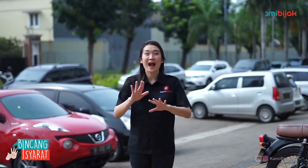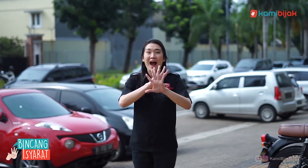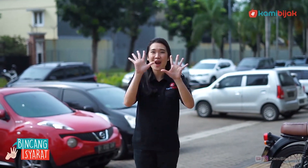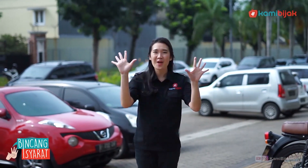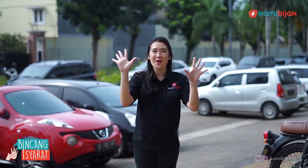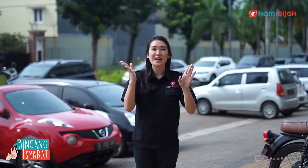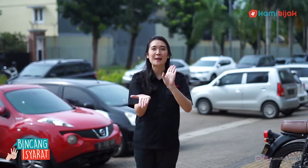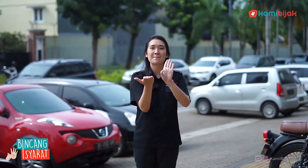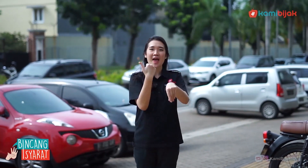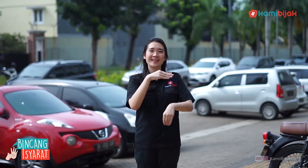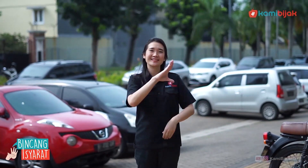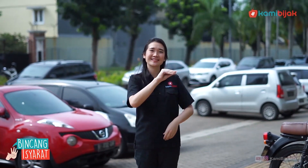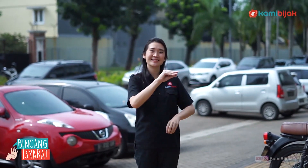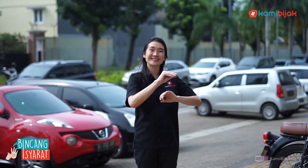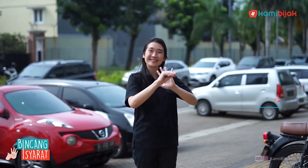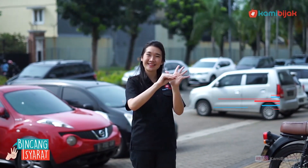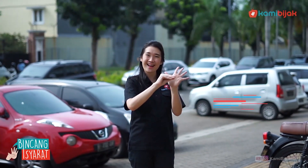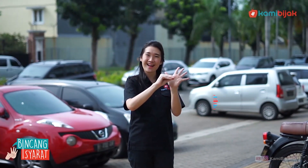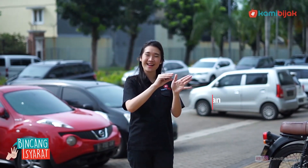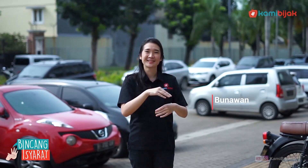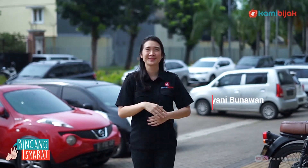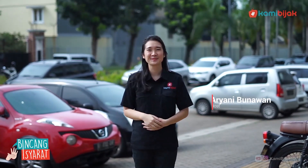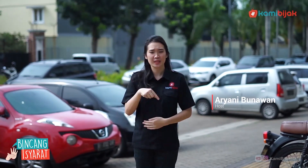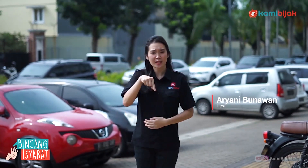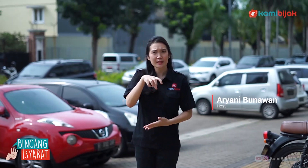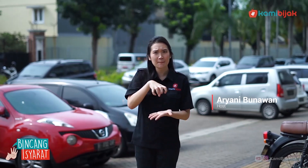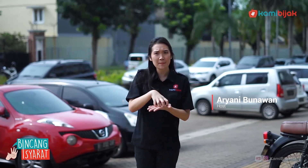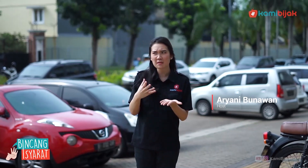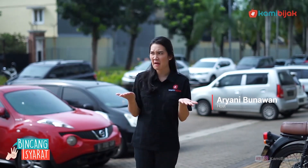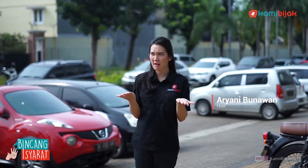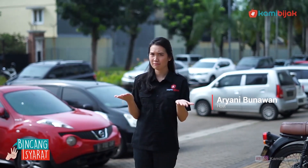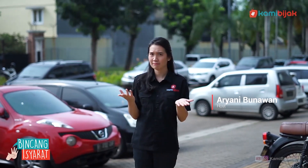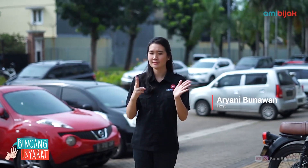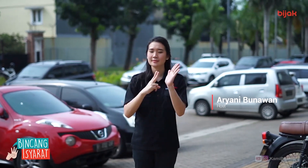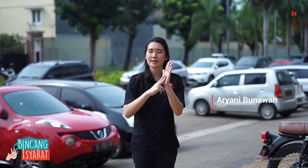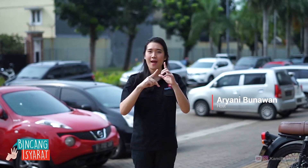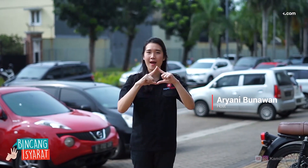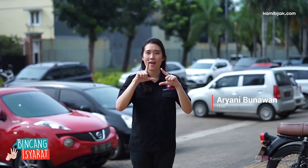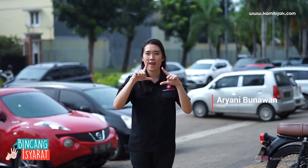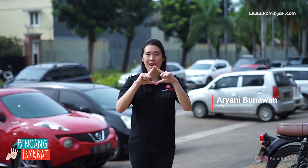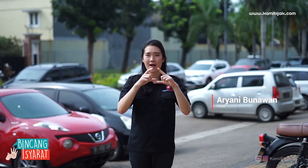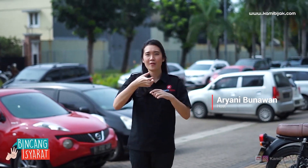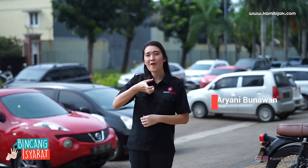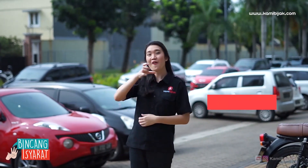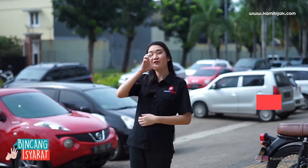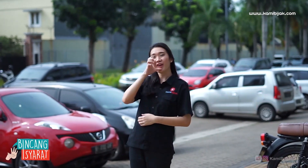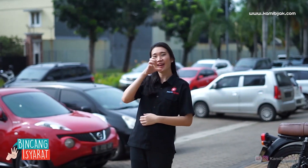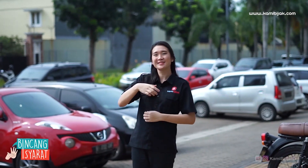Halo kembali Bincang Isyarat. Ini tempat di mana? Nala Coffee.